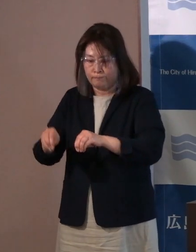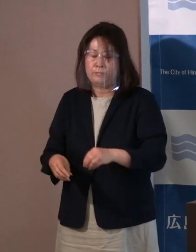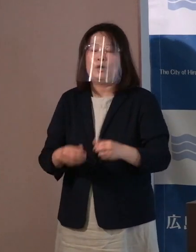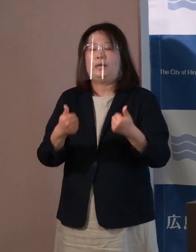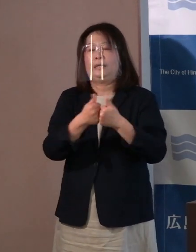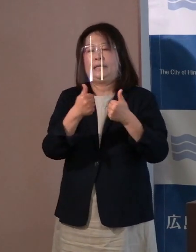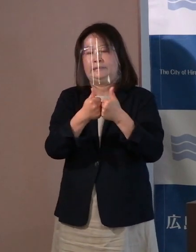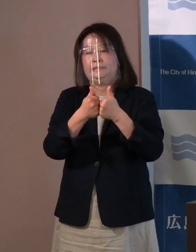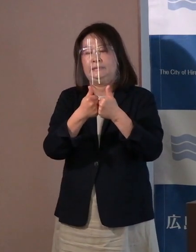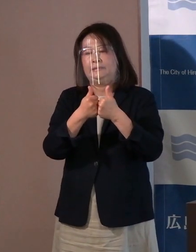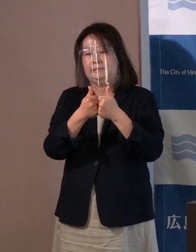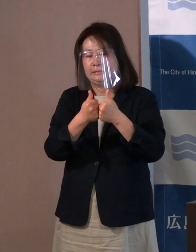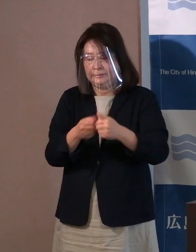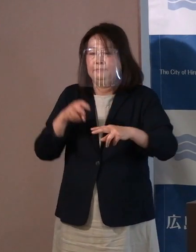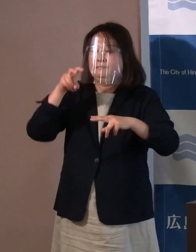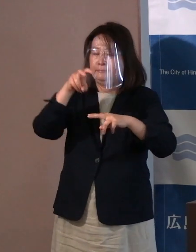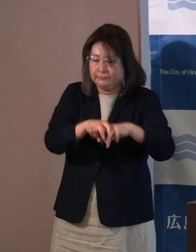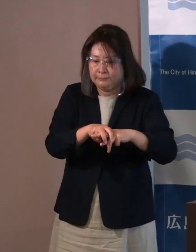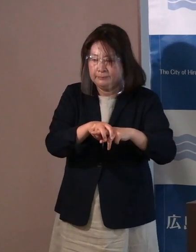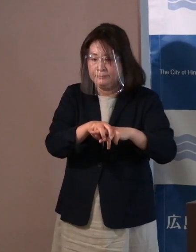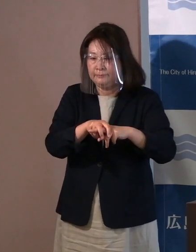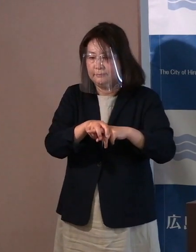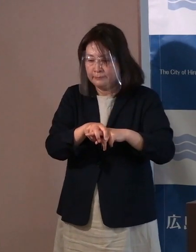それが橋渡しの役の一歩じゃないかと｡